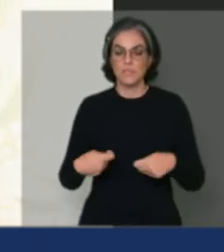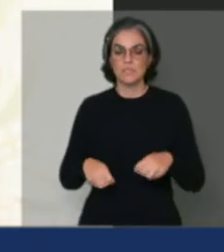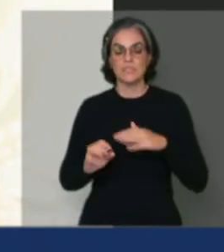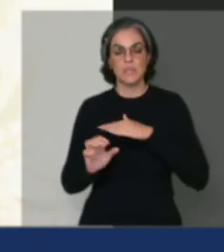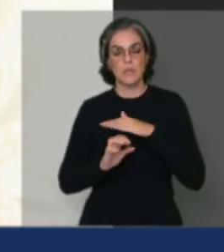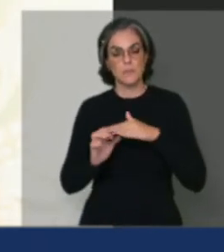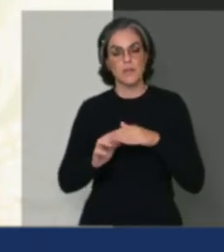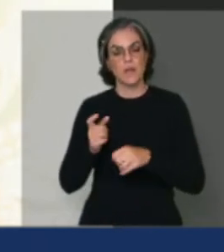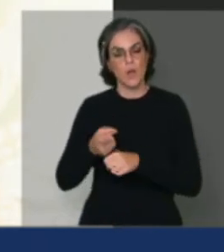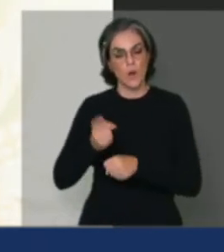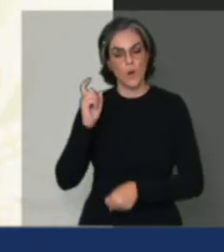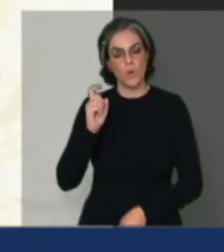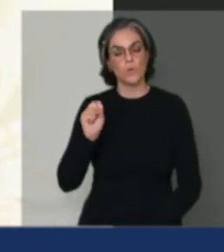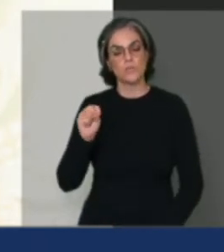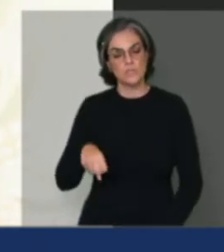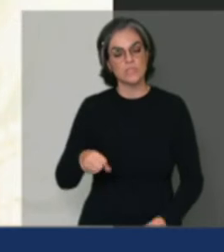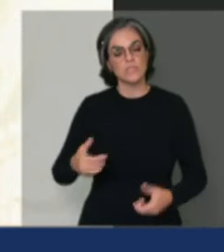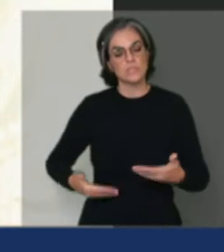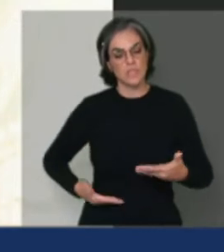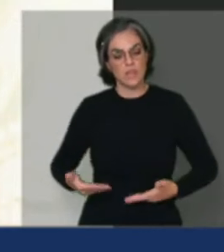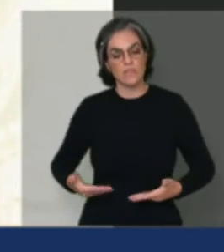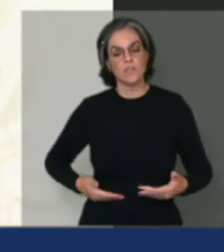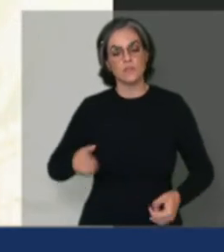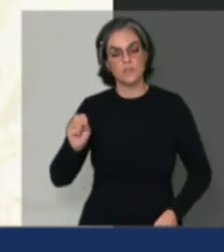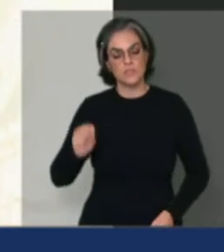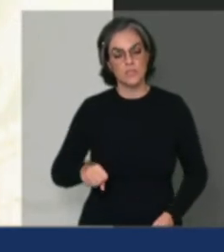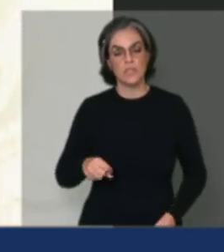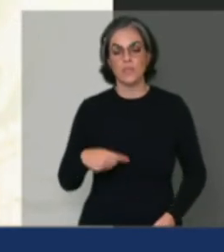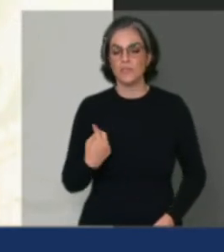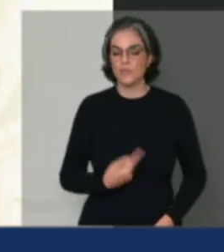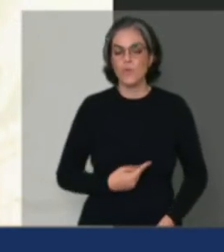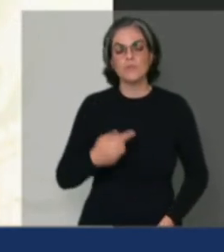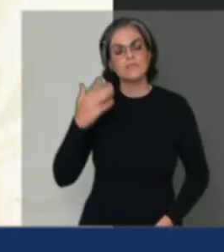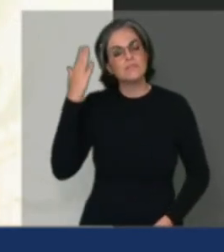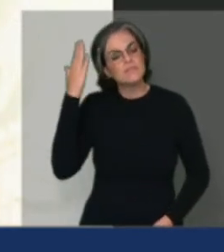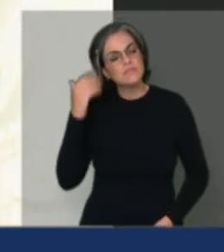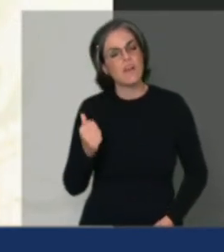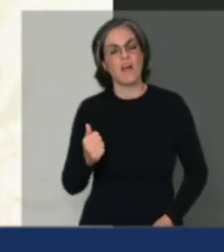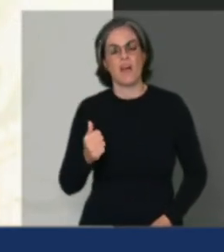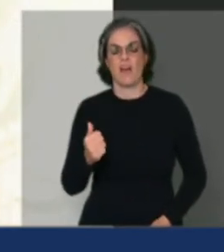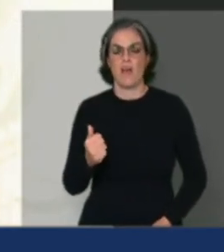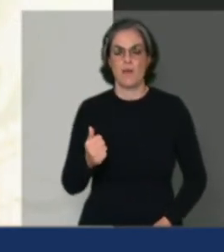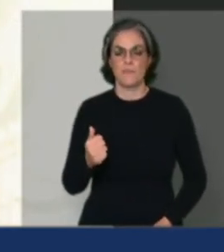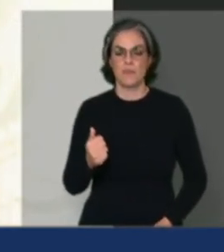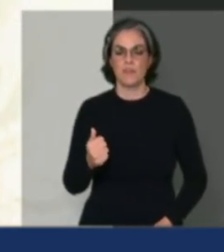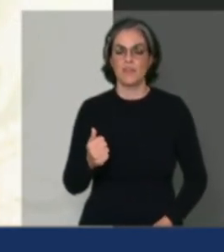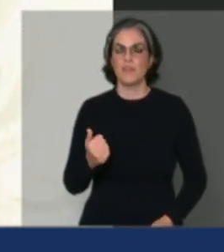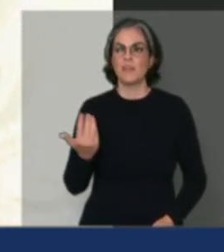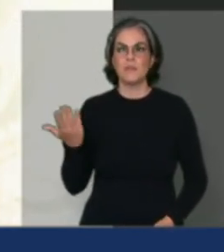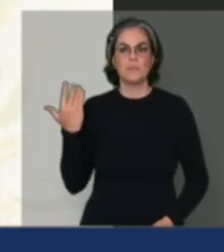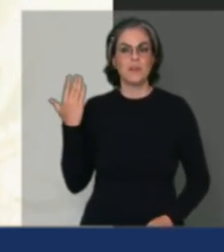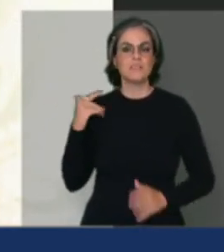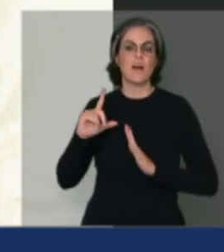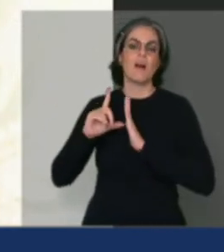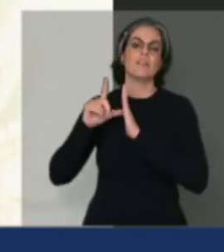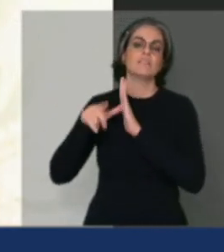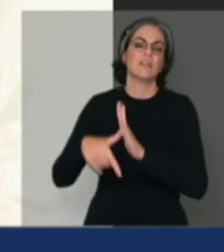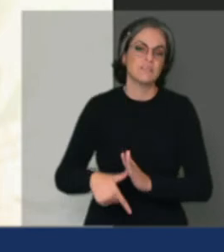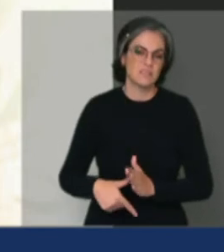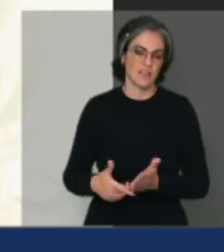NÓS, SABE MUITO BEM, QUANDO ATRASADO, ISSO FICOU AO LONGO DOS ÚLTIMOS TEMPES, ATUALMENTE SOB A GESTO HÁ DE